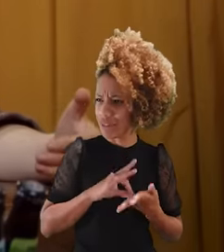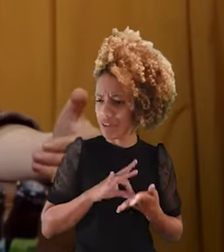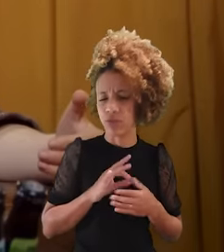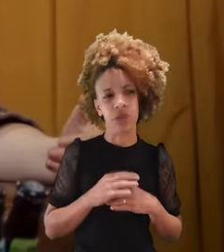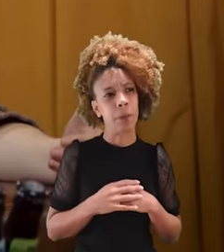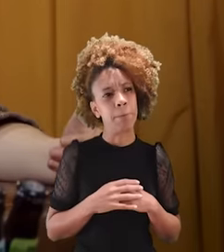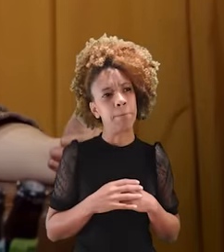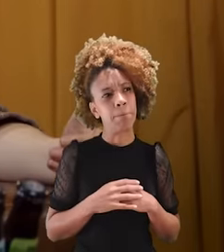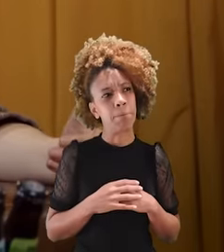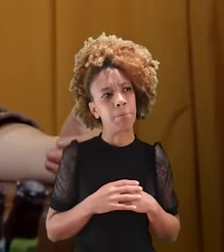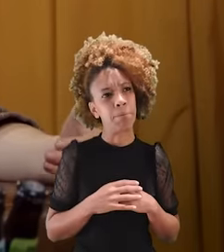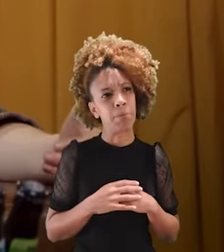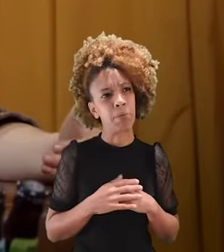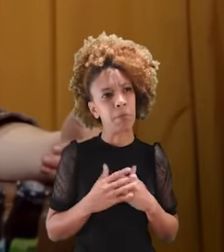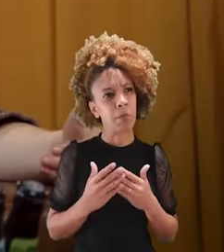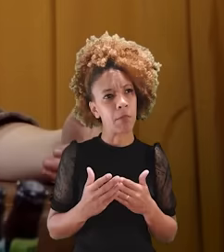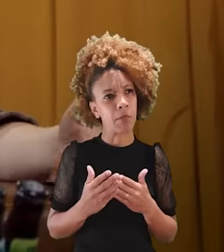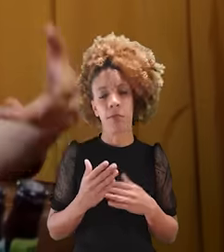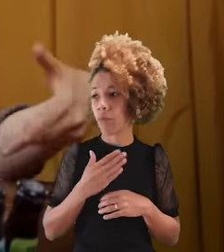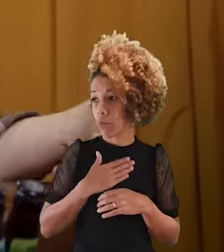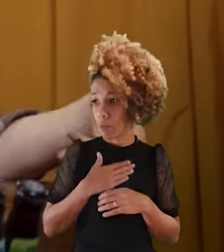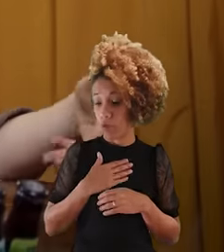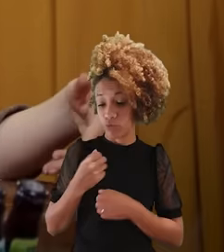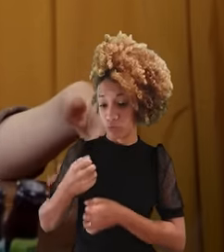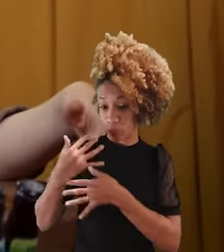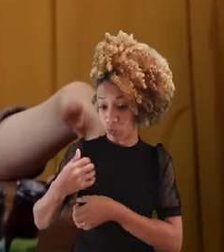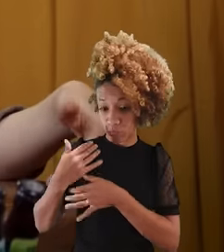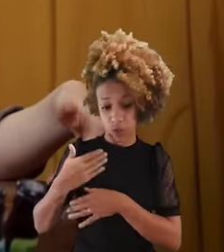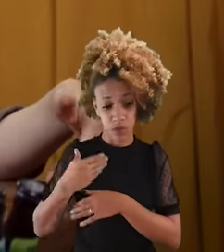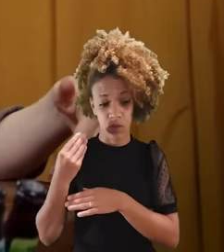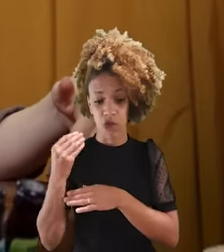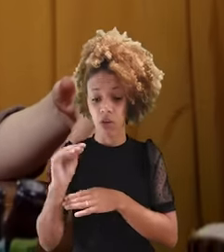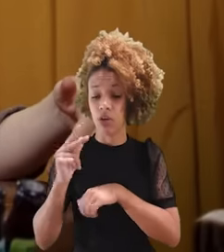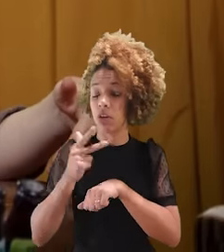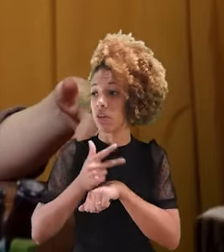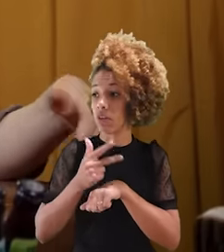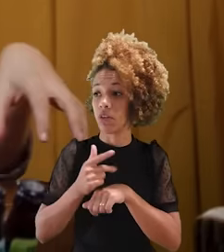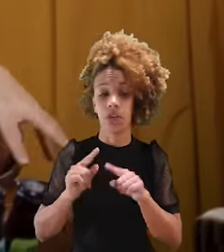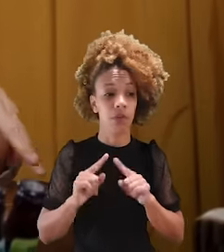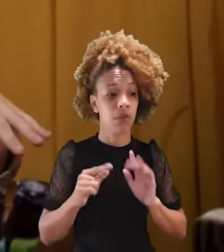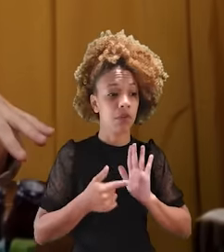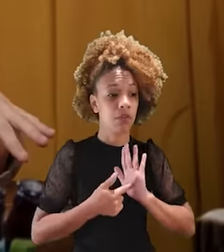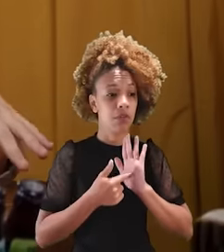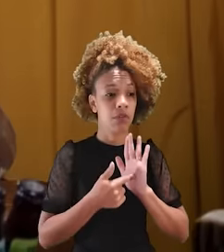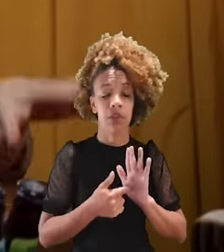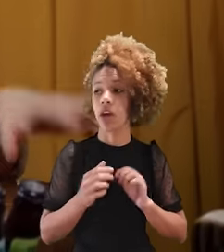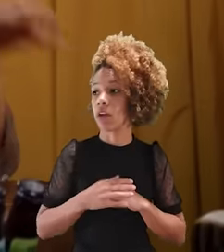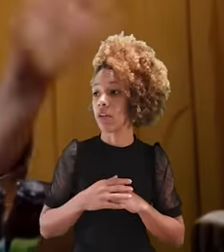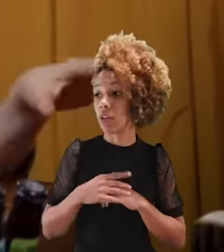nos nos meus eh nos comentários desse post e e muita gente também dizendo assim não é Israel é